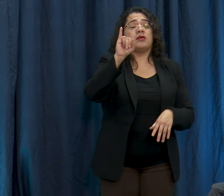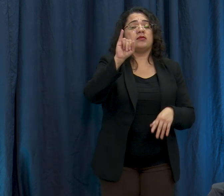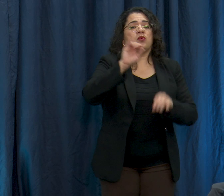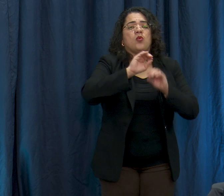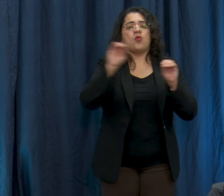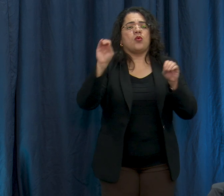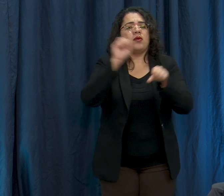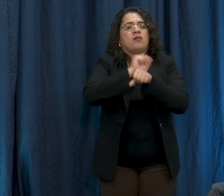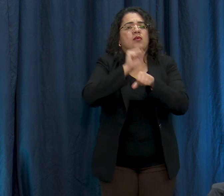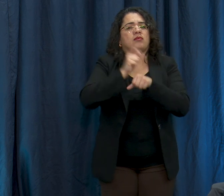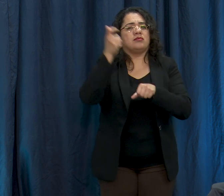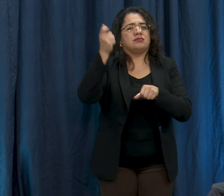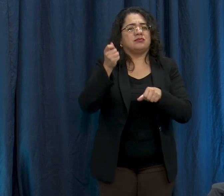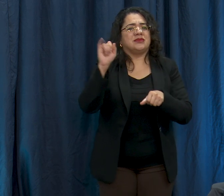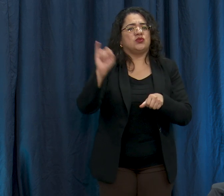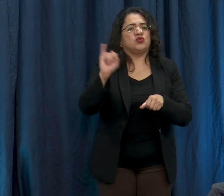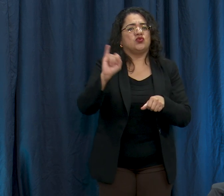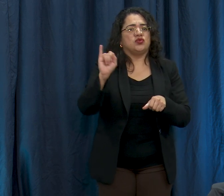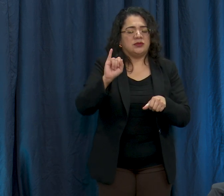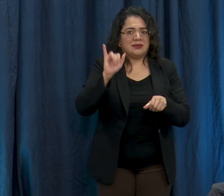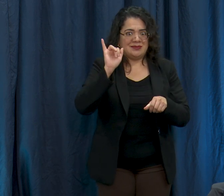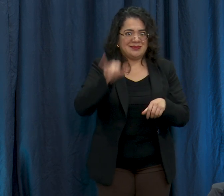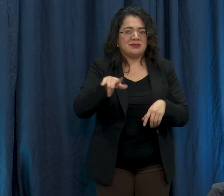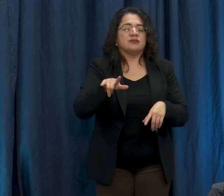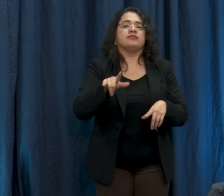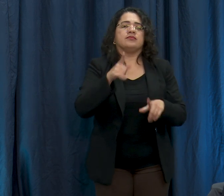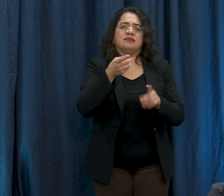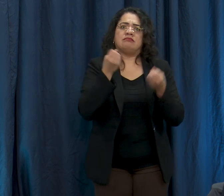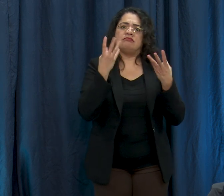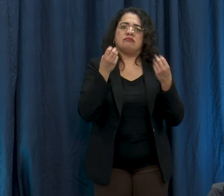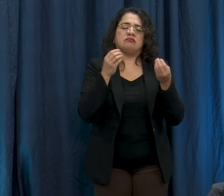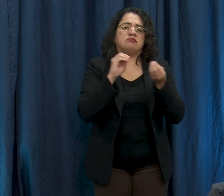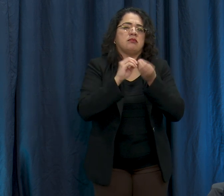I'm muchas personas que estan este applica no para los beneficios days